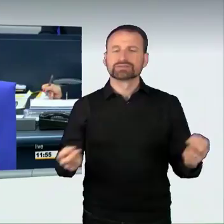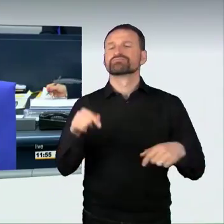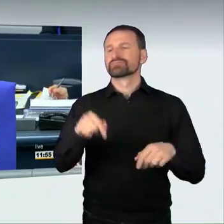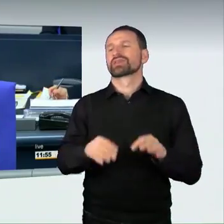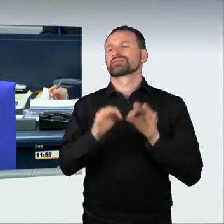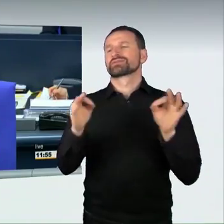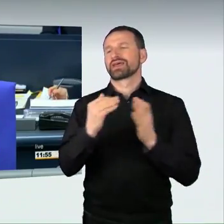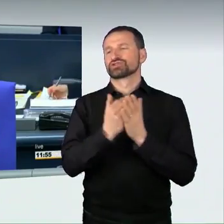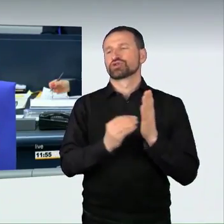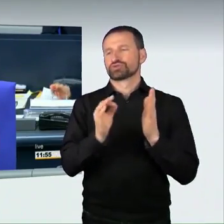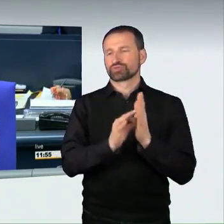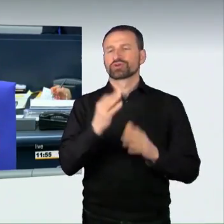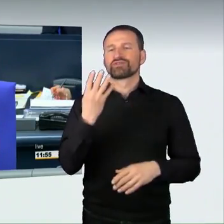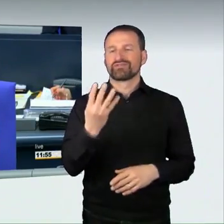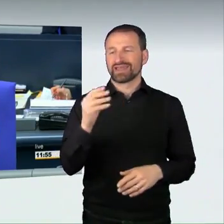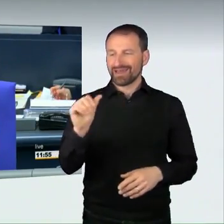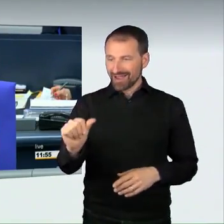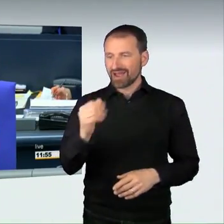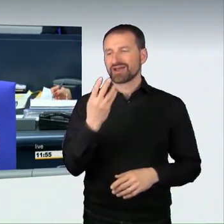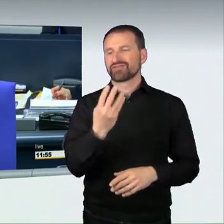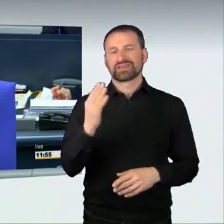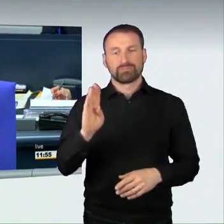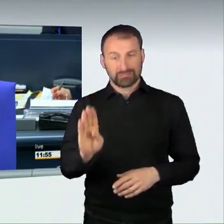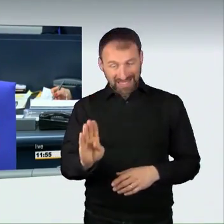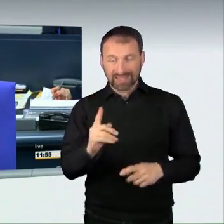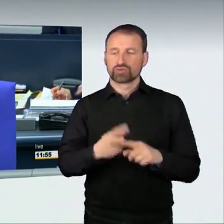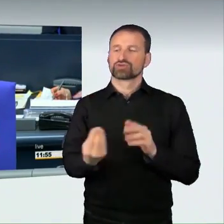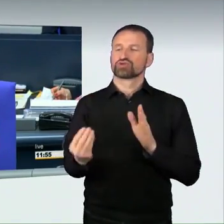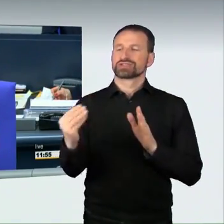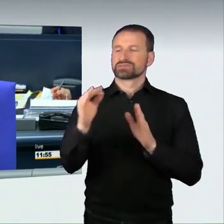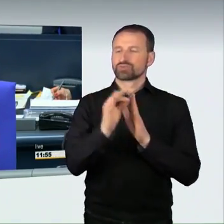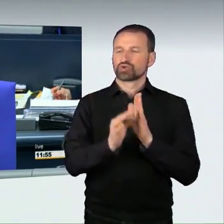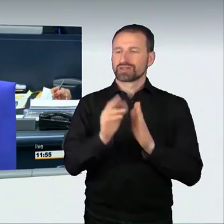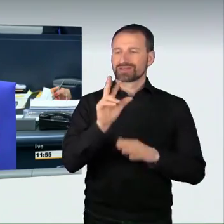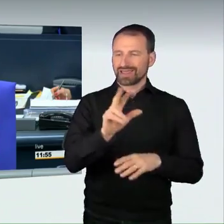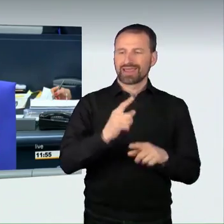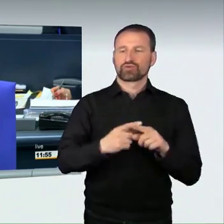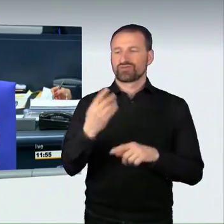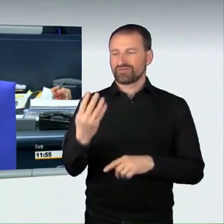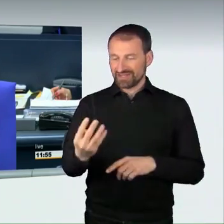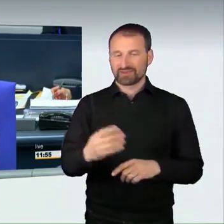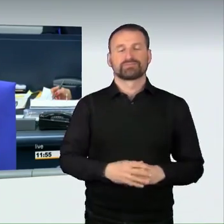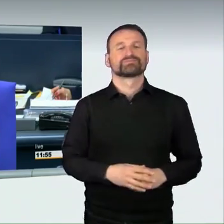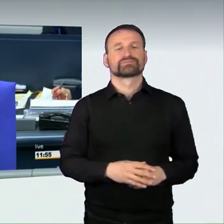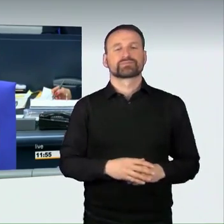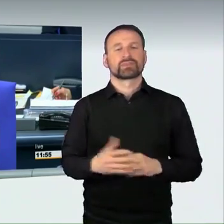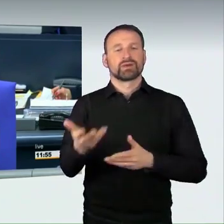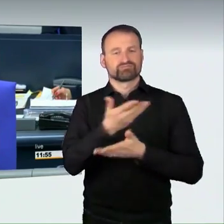(Präsidium):Ich rufe die Tagesordnungspunkte 4 a und 4 b sowie die Zusatzpunkte 3 und 4 auf: Beratung mehrerer Vorlagen